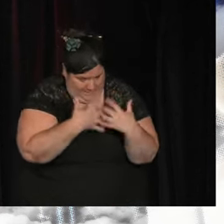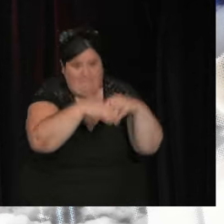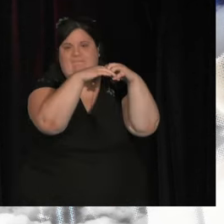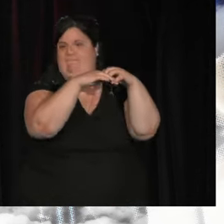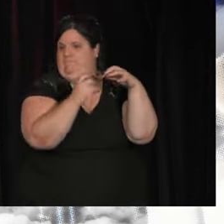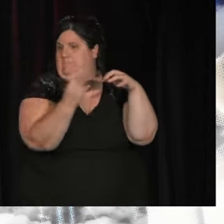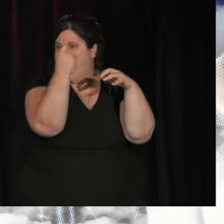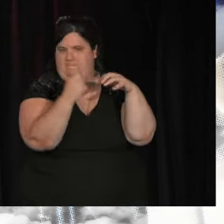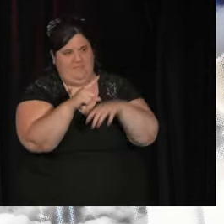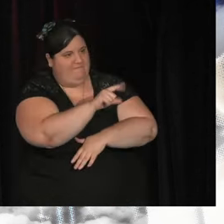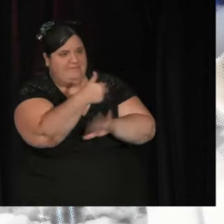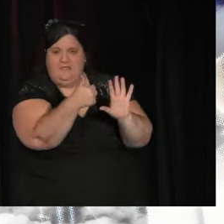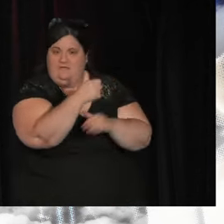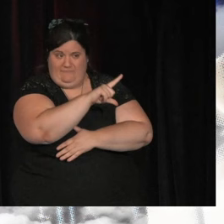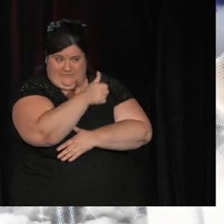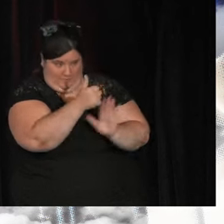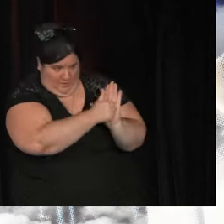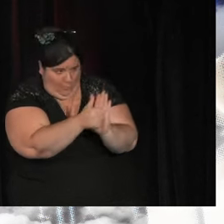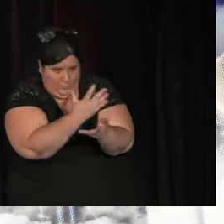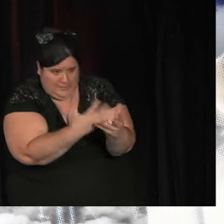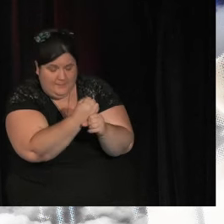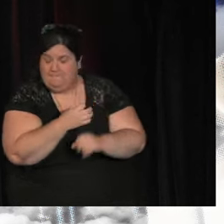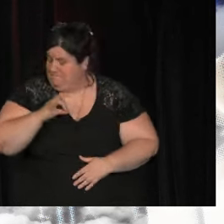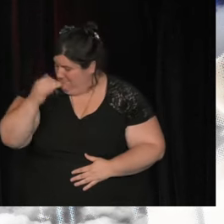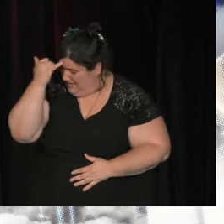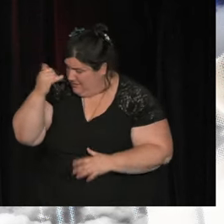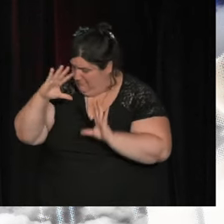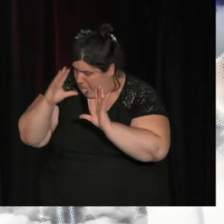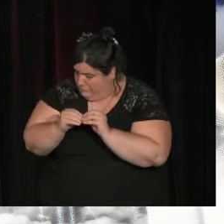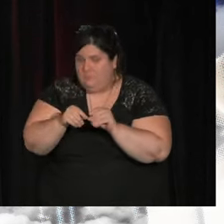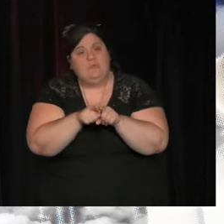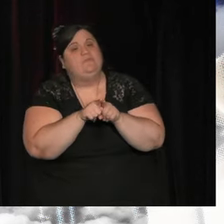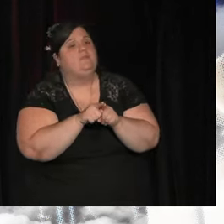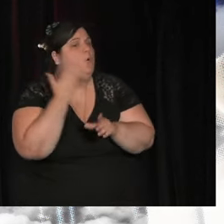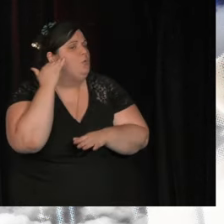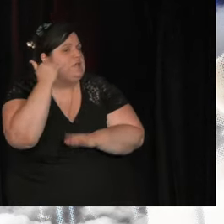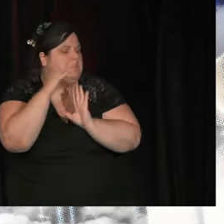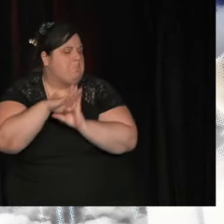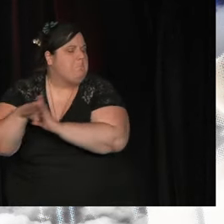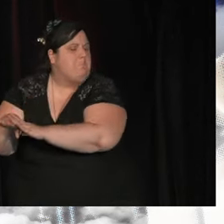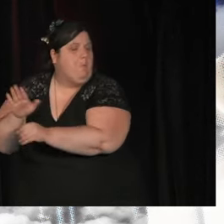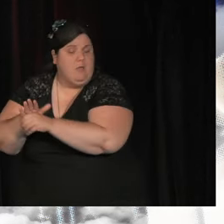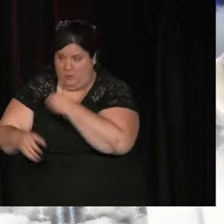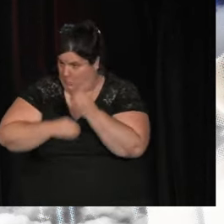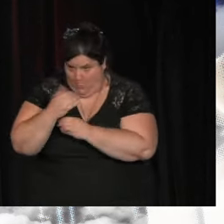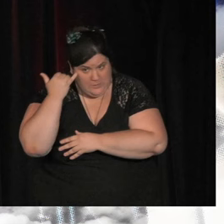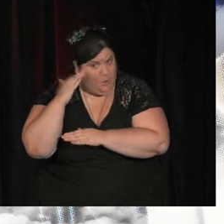Donc beaucoup de développement, beaucoup d'idées qui seront mises à la poubelle. Il y a d'autres idées qui seront mises plutôt au congélateur et qui deviendront de nouveaux héros et héroïnes sur la suite.